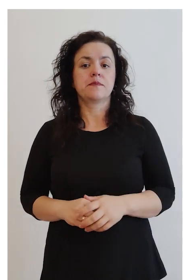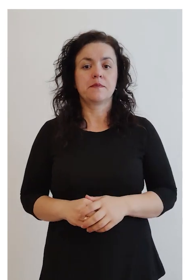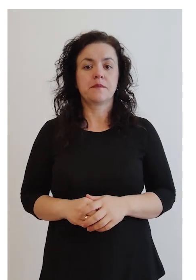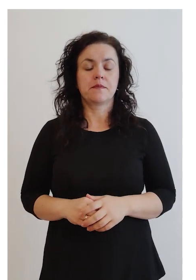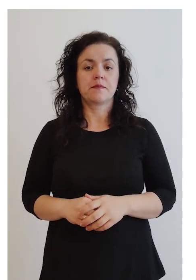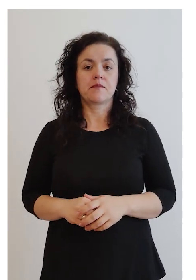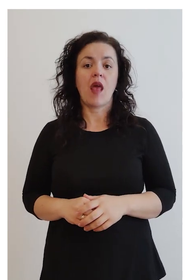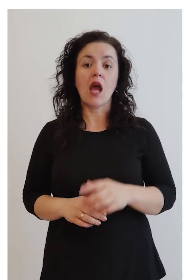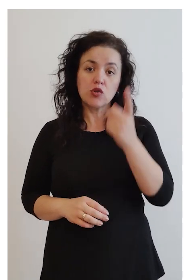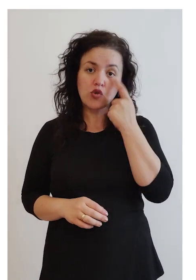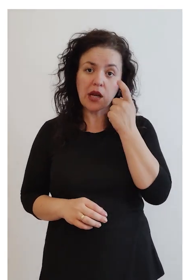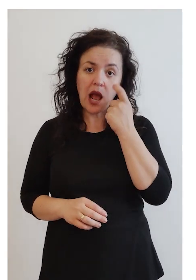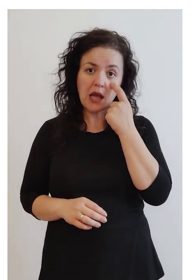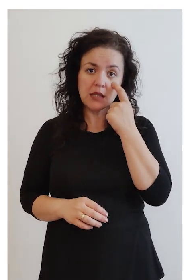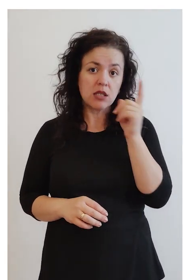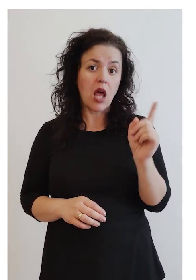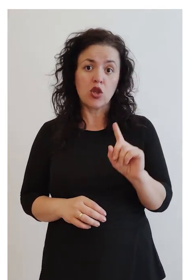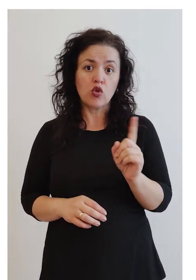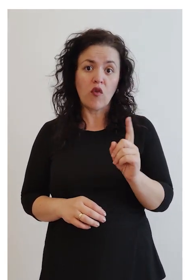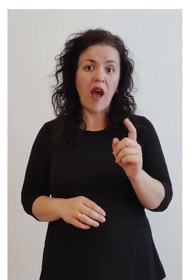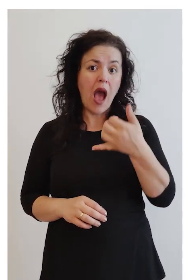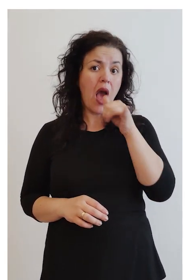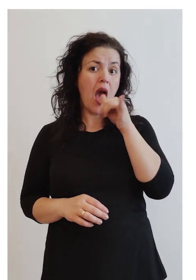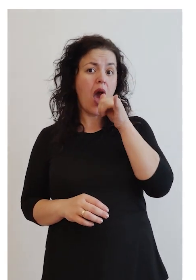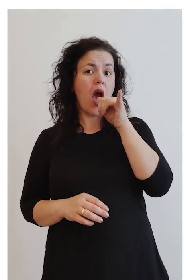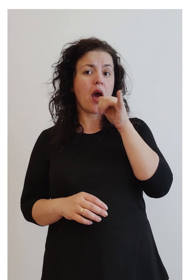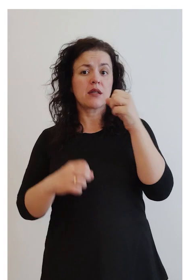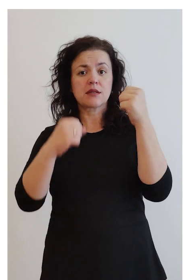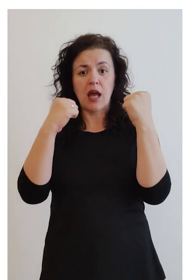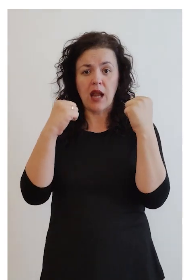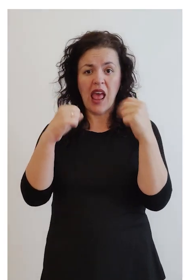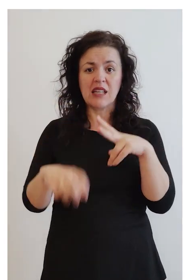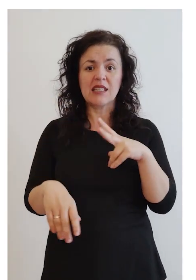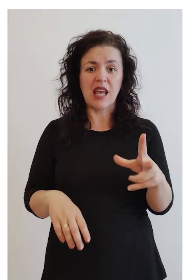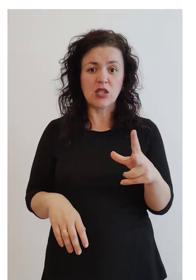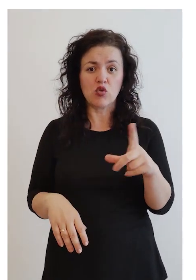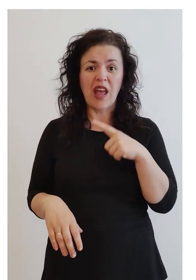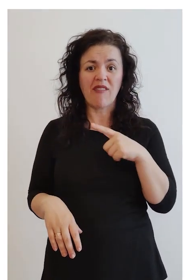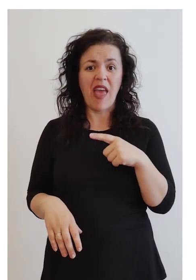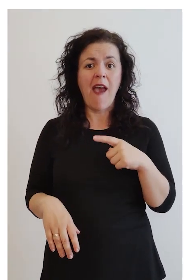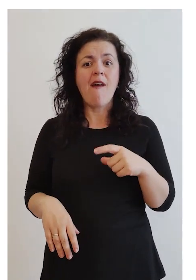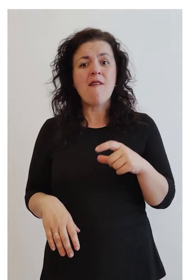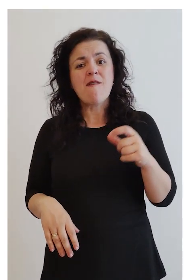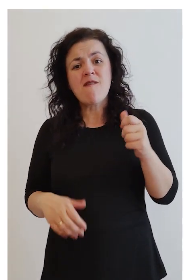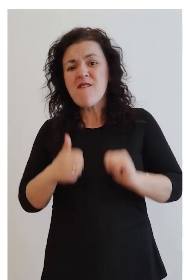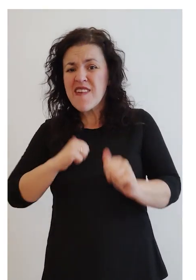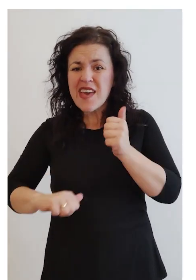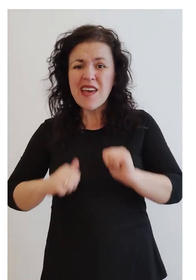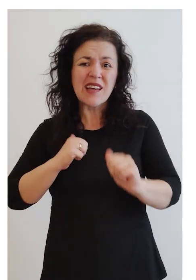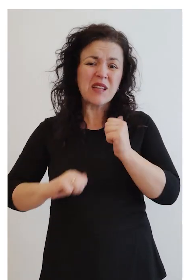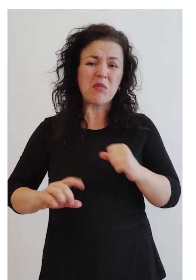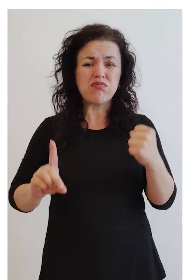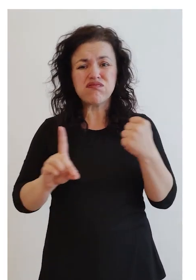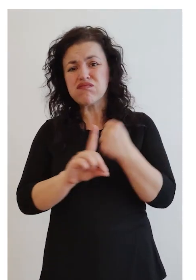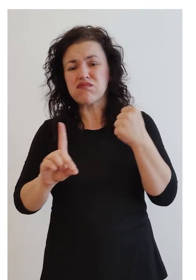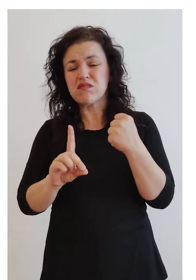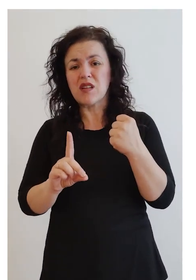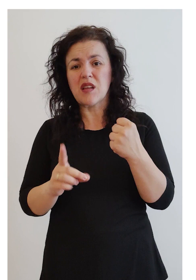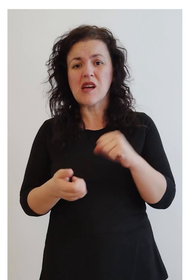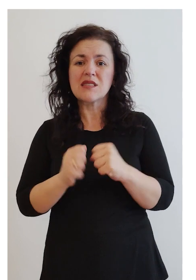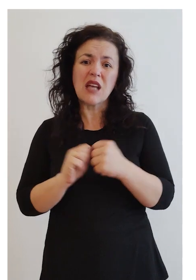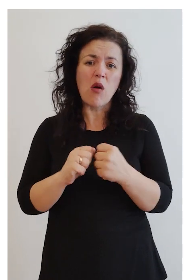Riscul de a fi victima unei infracțiuni violente și a agresiunii sexuale crește atunci când ești în stare de ebrietate.